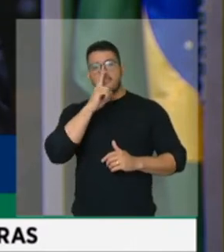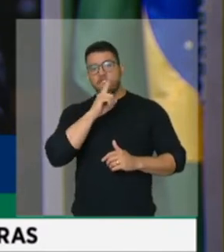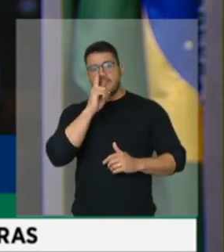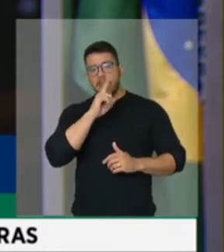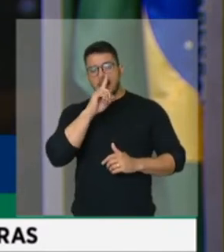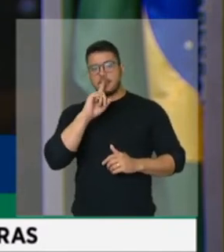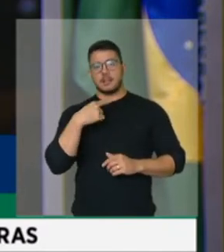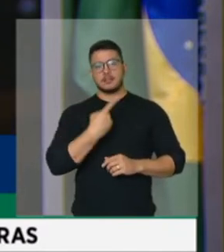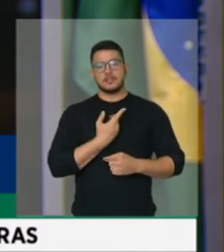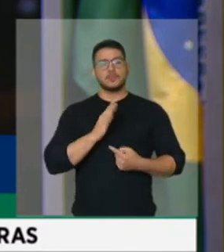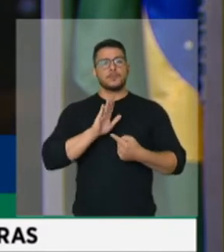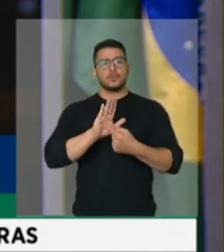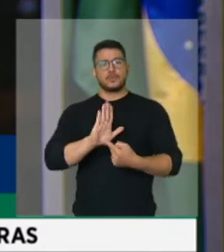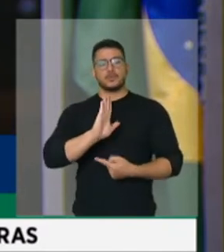RIA, ESPERO QUE HAJA, NESTE DIA, UM NOVO PROJETO DE